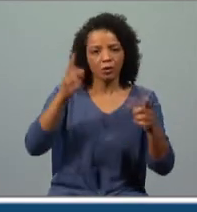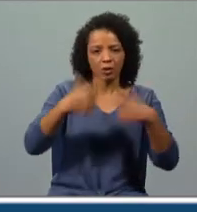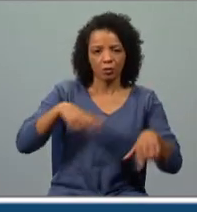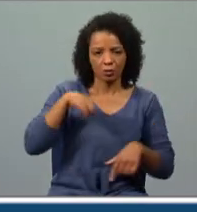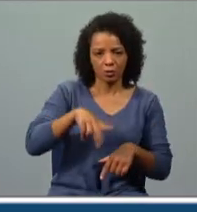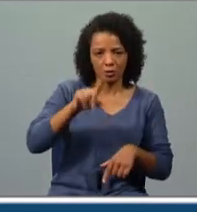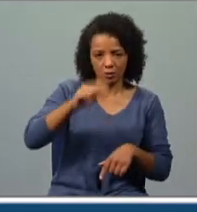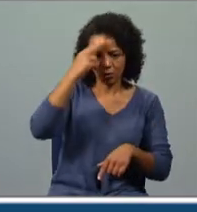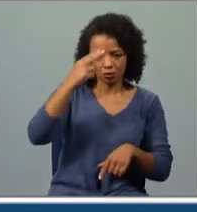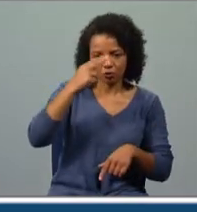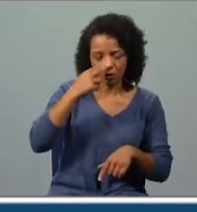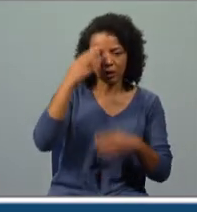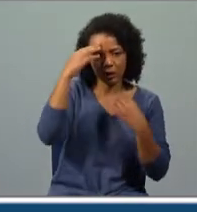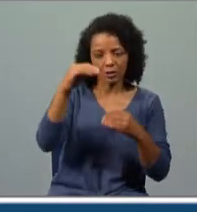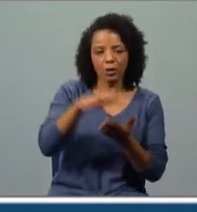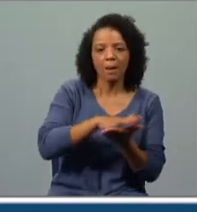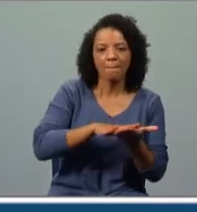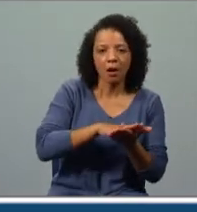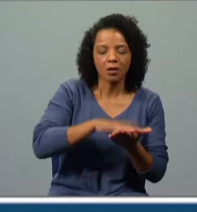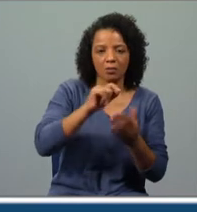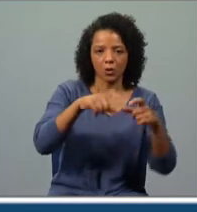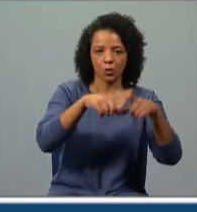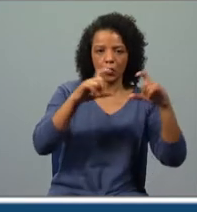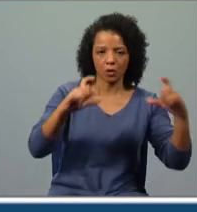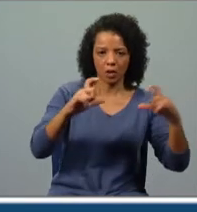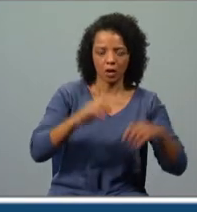portuguesa e história dos ensinos básicos e secundários tem uma vasta obra 葡萄牙語和教學史基礎和次要工作量很大